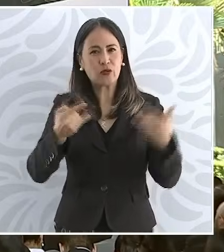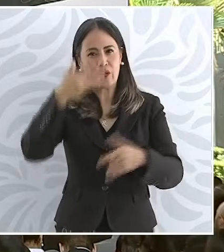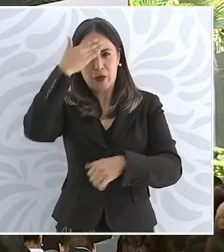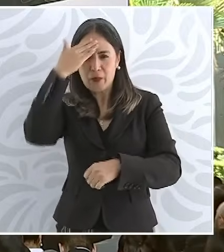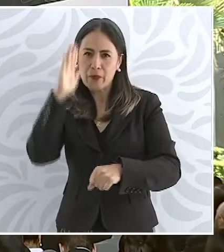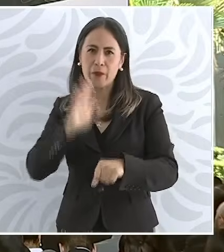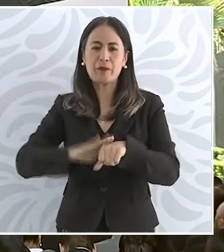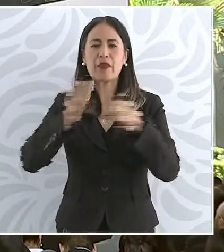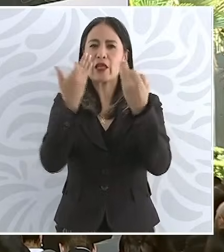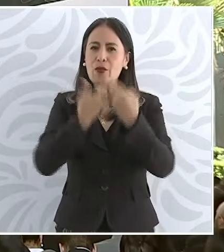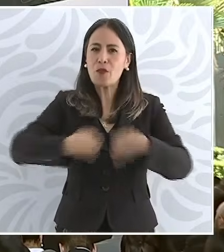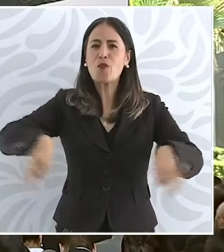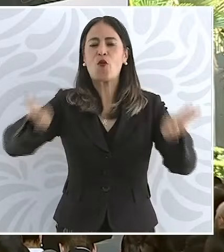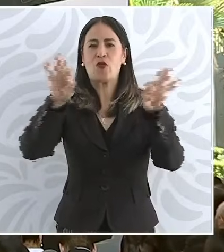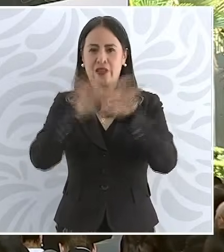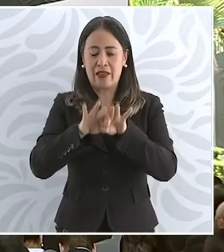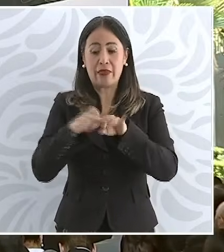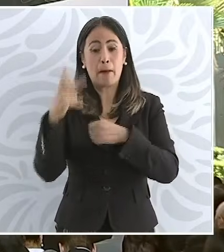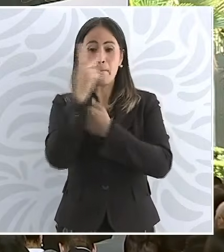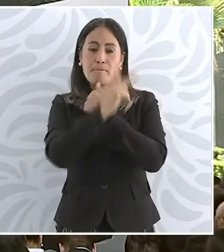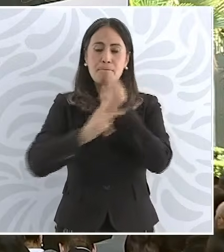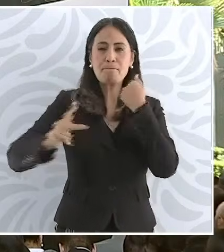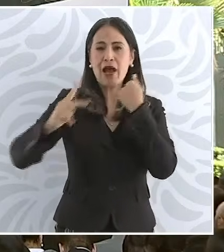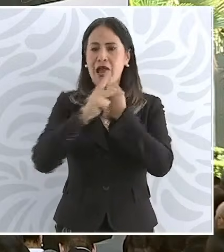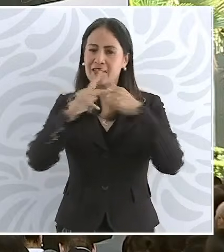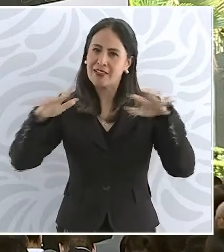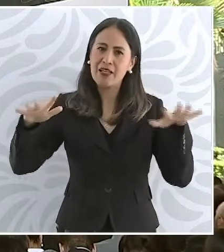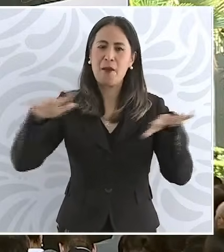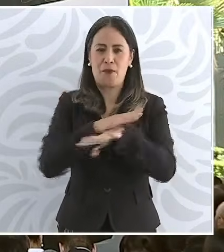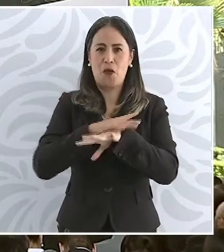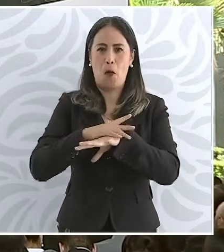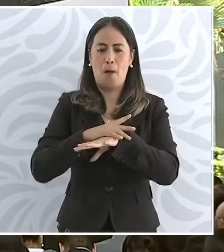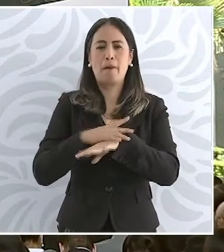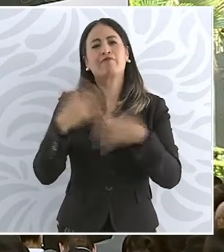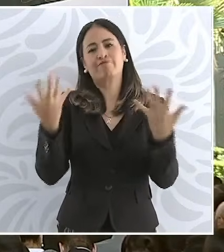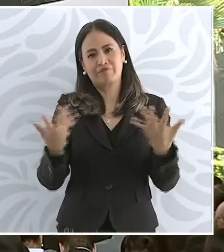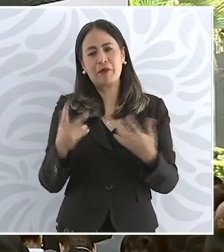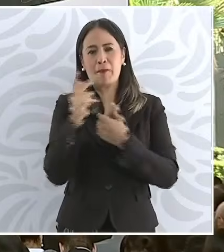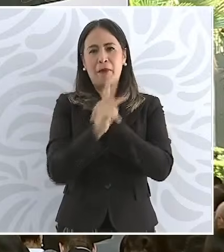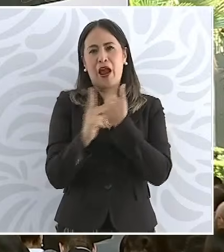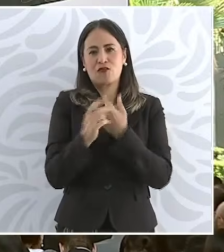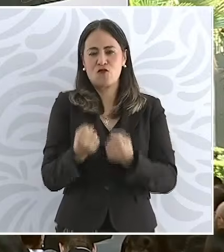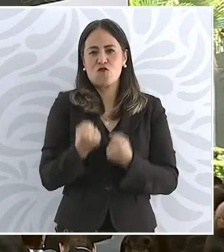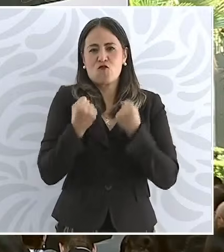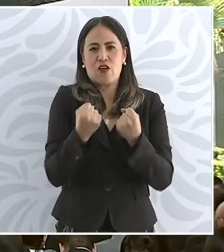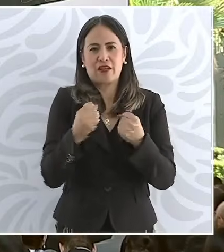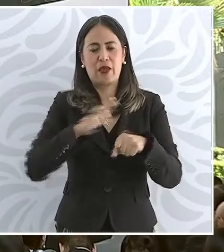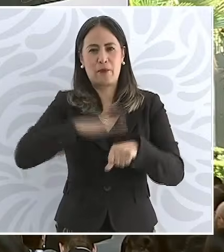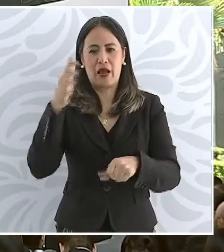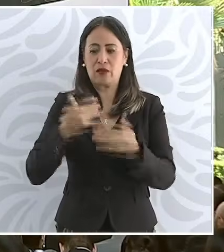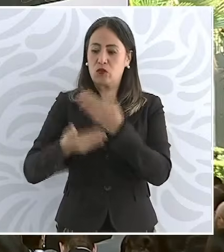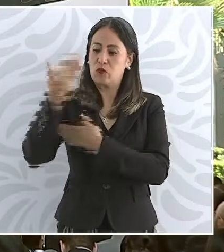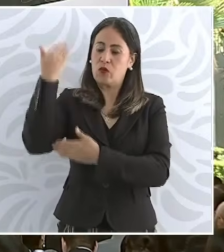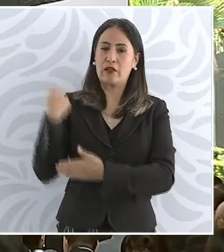que marcó el rumbo del país y nos consolidó como nación hace 87 años el general Lázaro